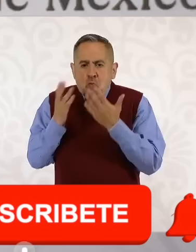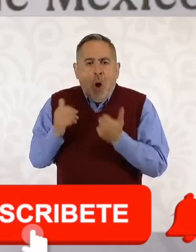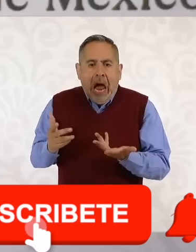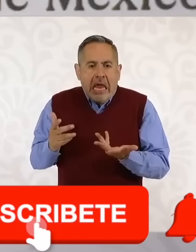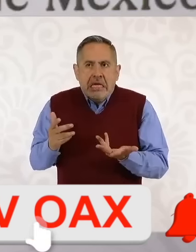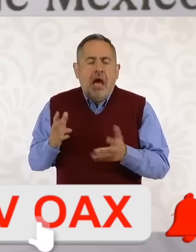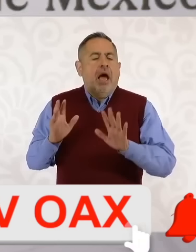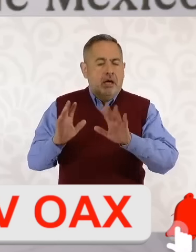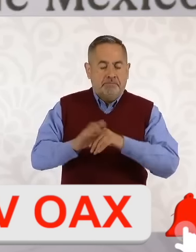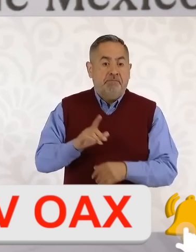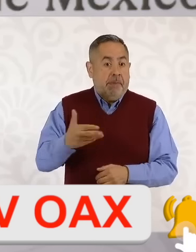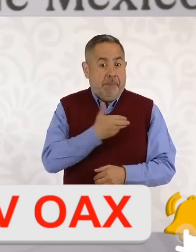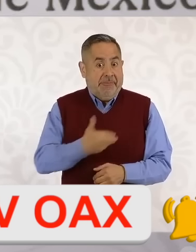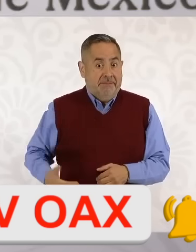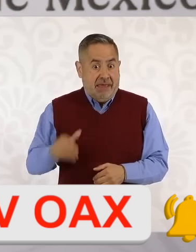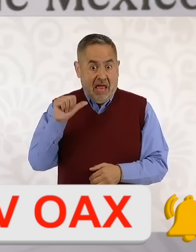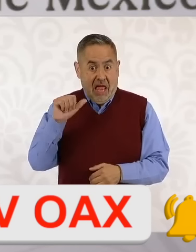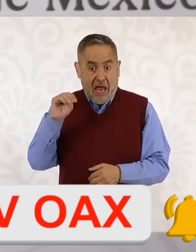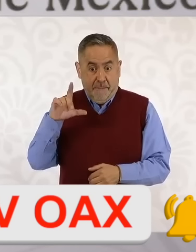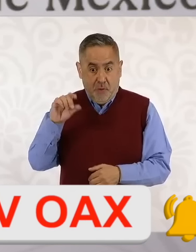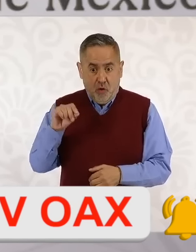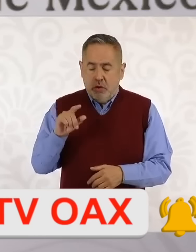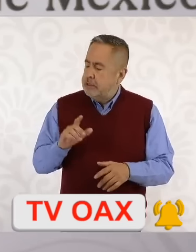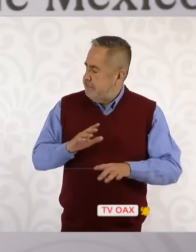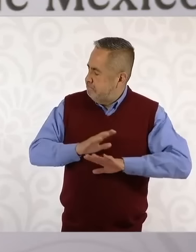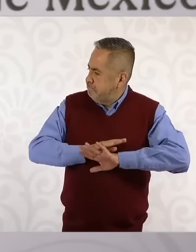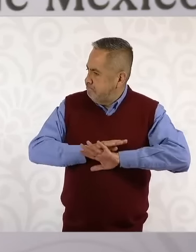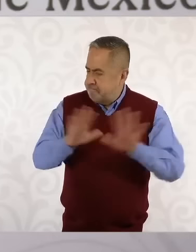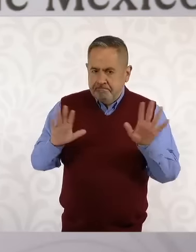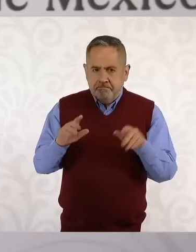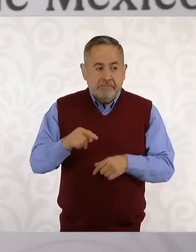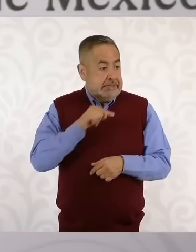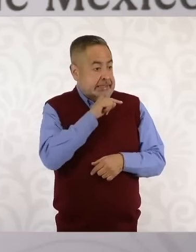Cuando llega el presidente López Obrador les dice a todos los autoabastos, a todas